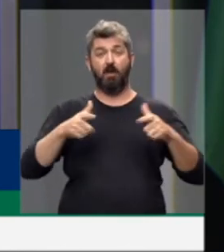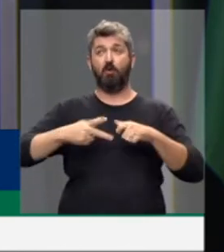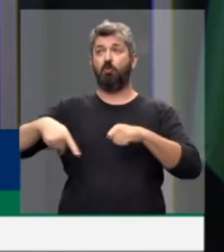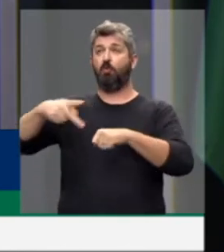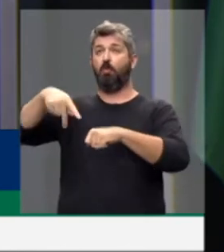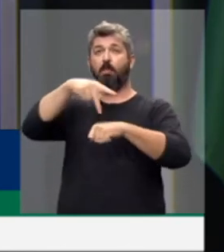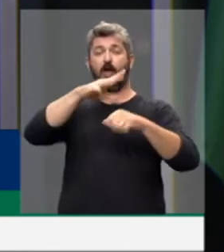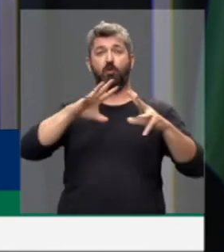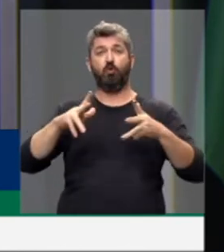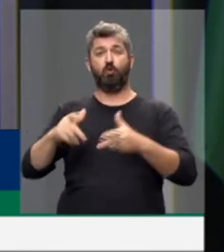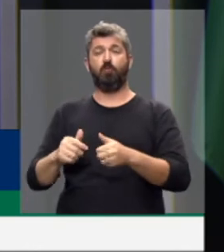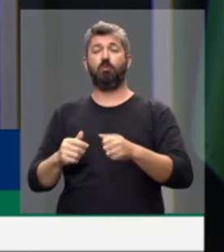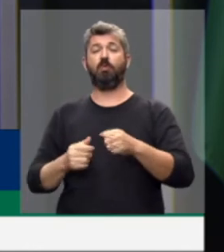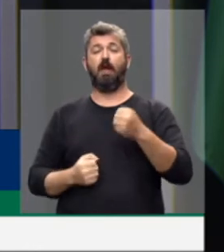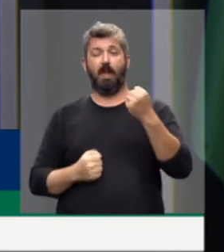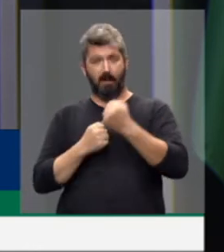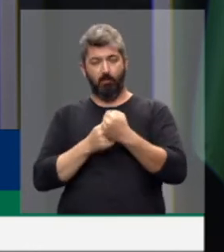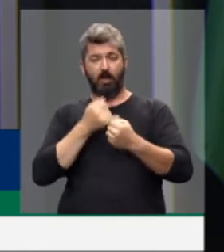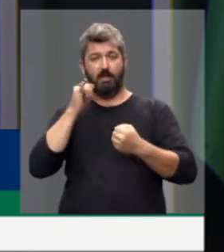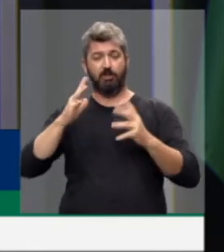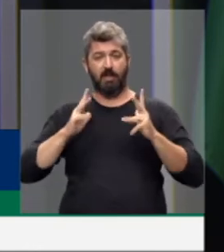TEMOS UM POTENCIAL EXTRAORDINÁRIO, A GRANDE